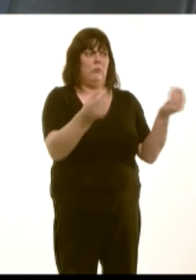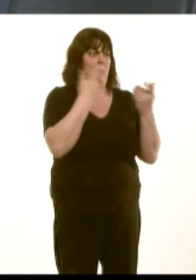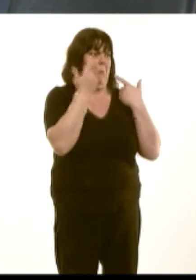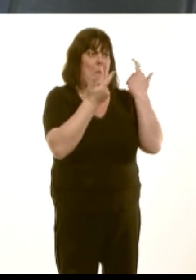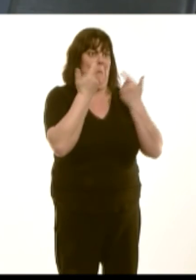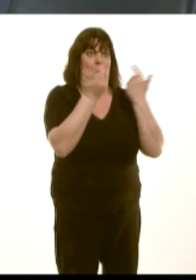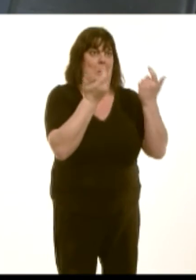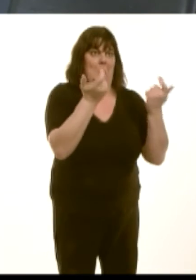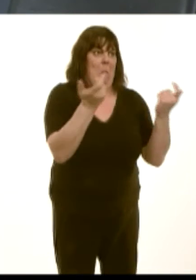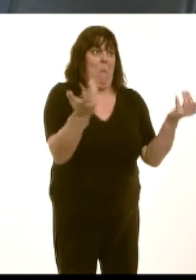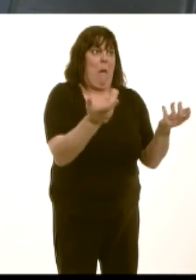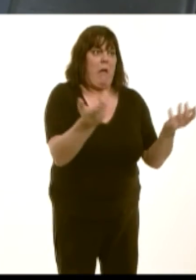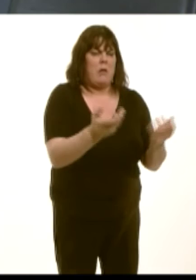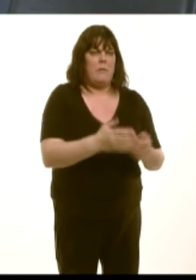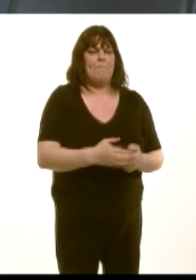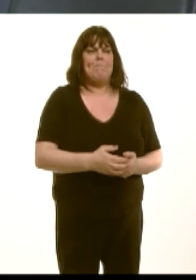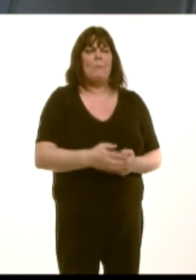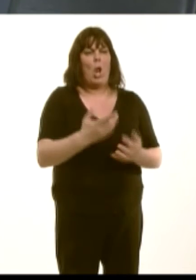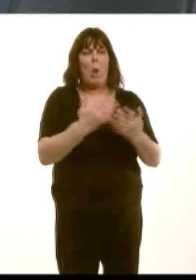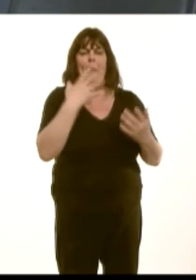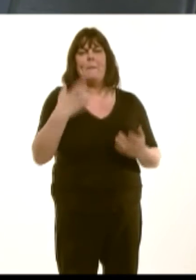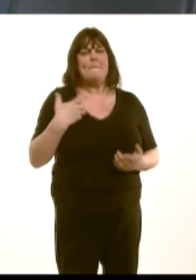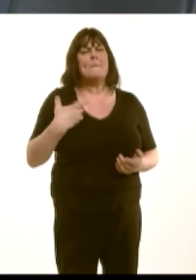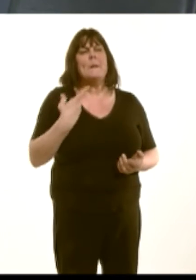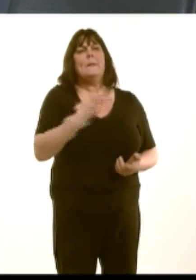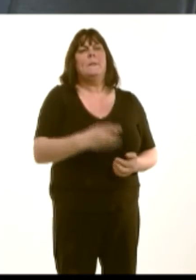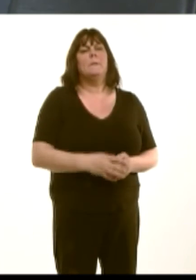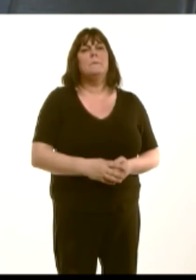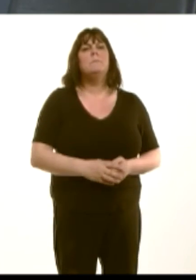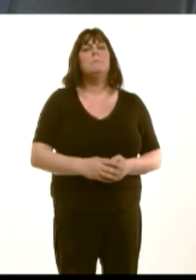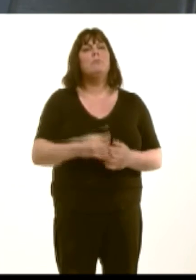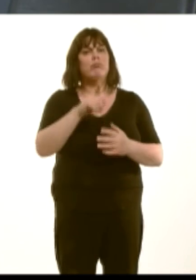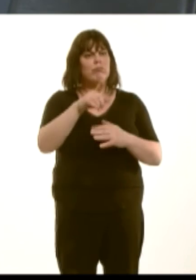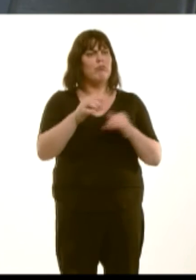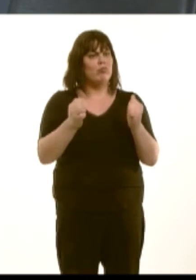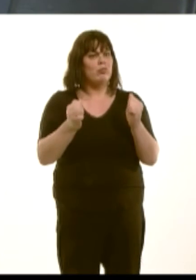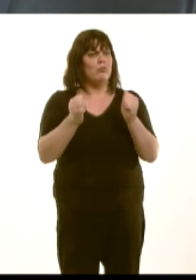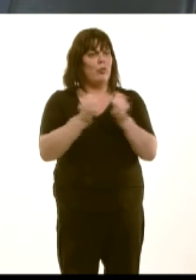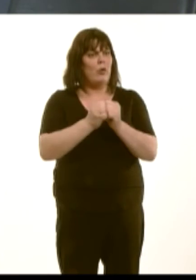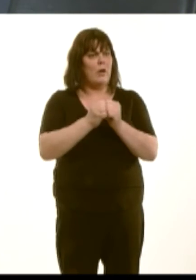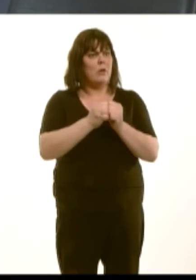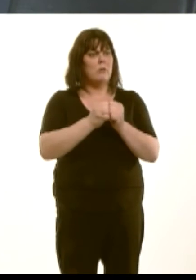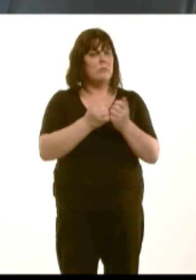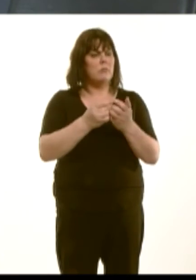lle maeír wybodaeth am y claf ar gael yn unrhyw fan o fewn yr NHS lle maeír claf hynny